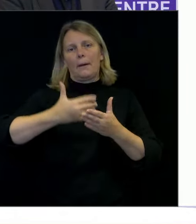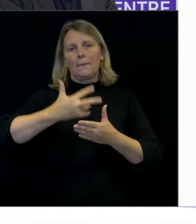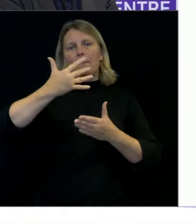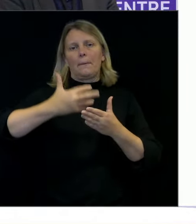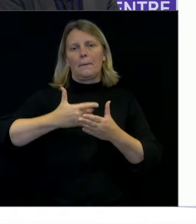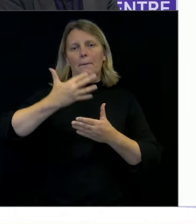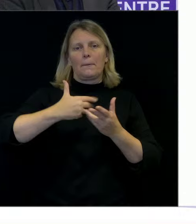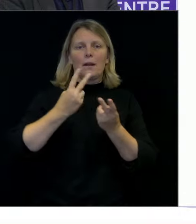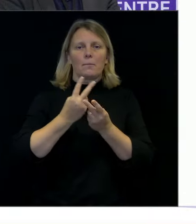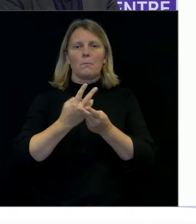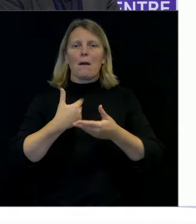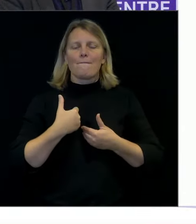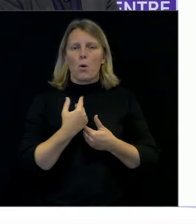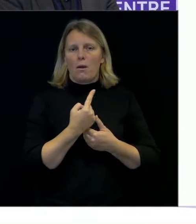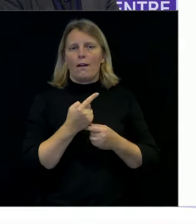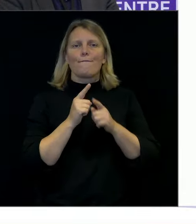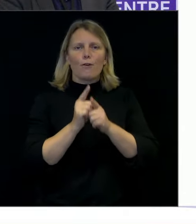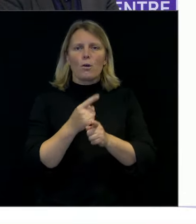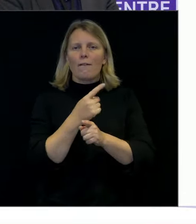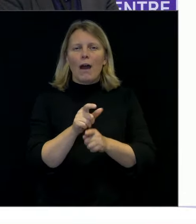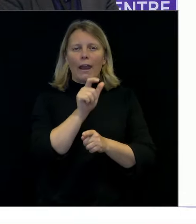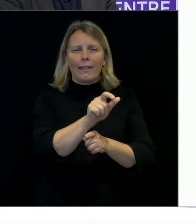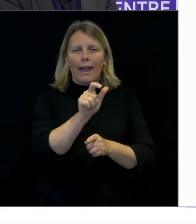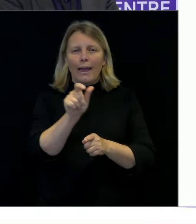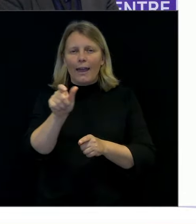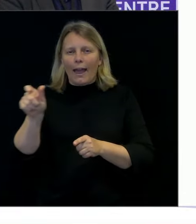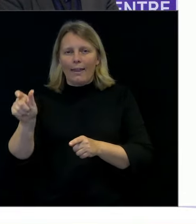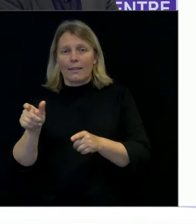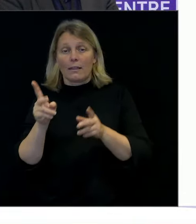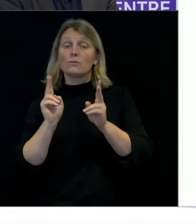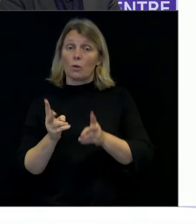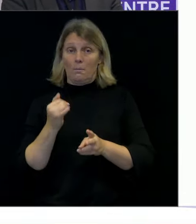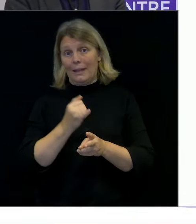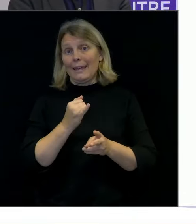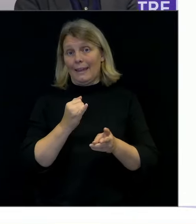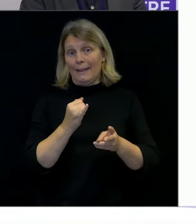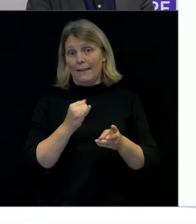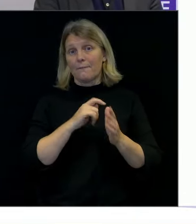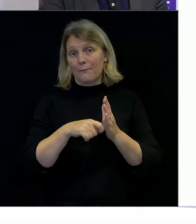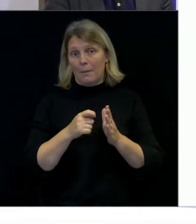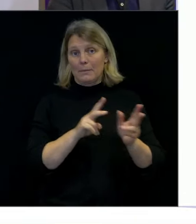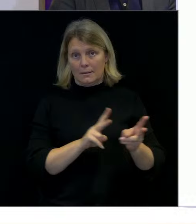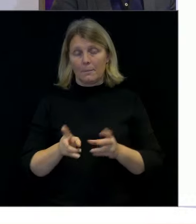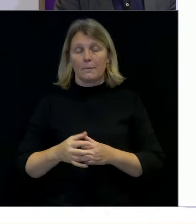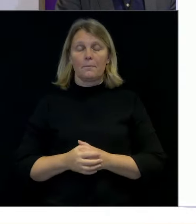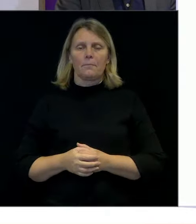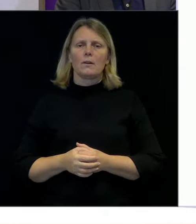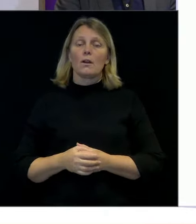där text uppfattas som kontinuerlig. Det vill säga tecken för tecken. precis som under filmen.